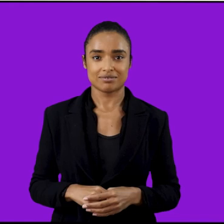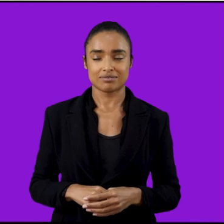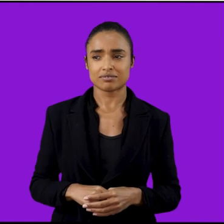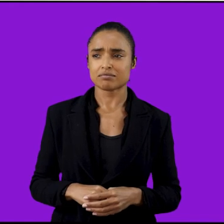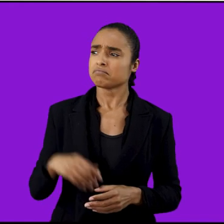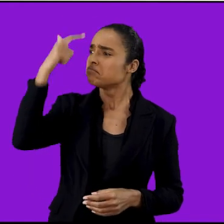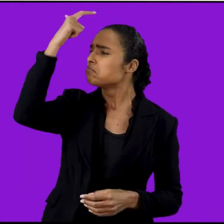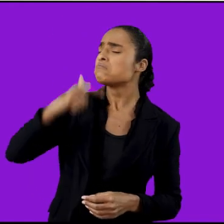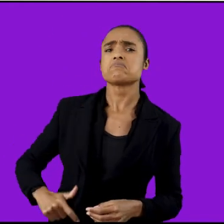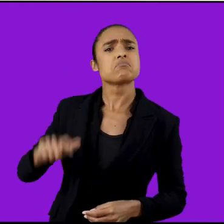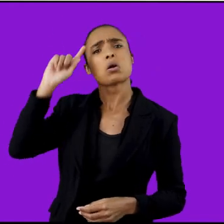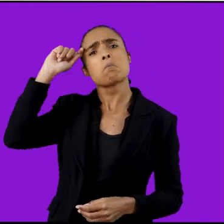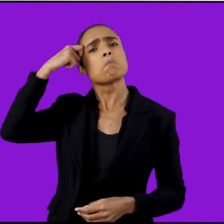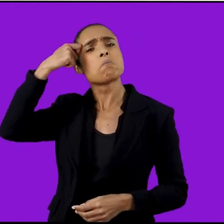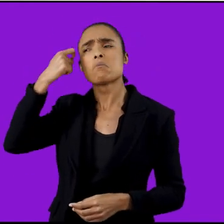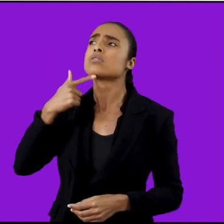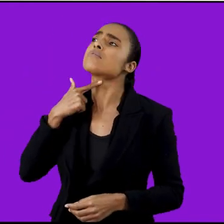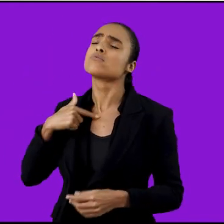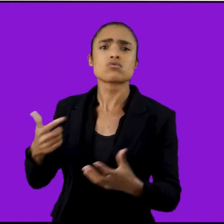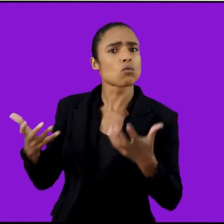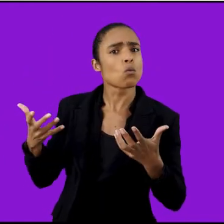Por que que a gente não pode desejar o dinheiro, por que a gente não pode fazer as pazes com